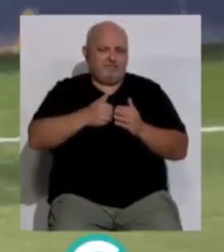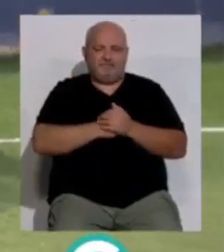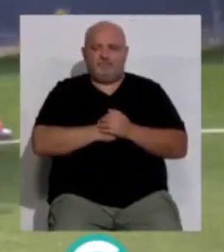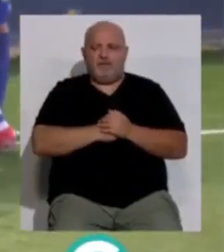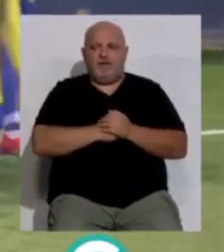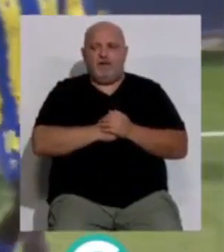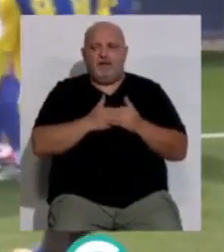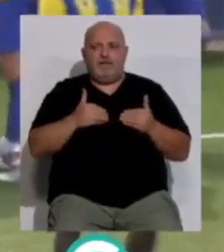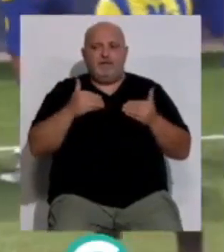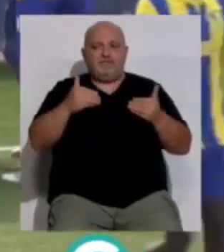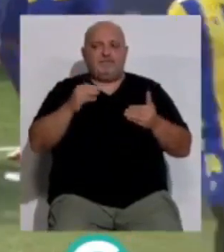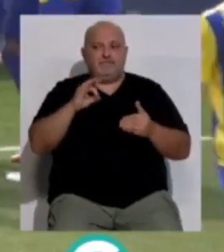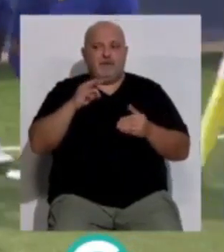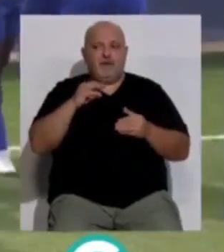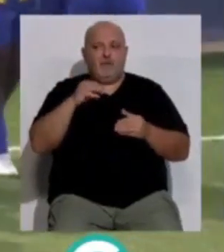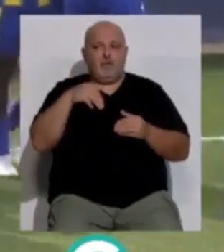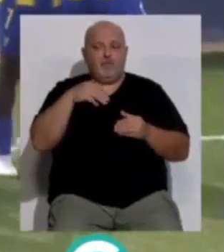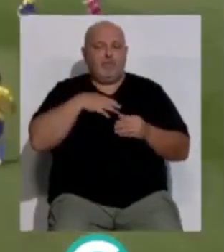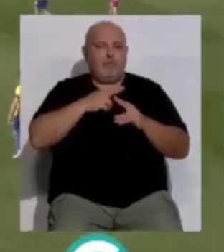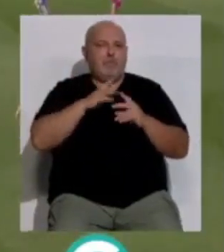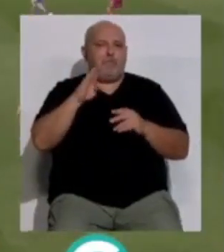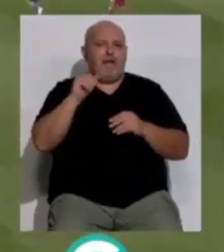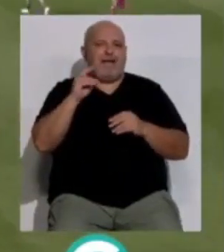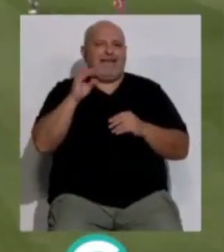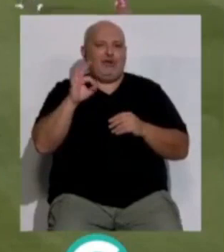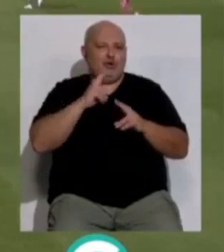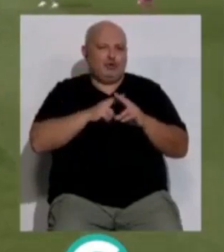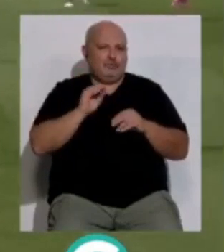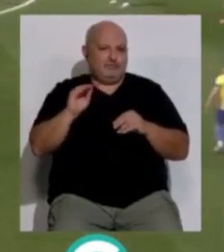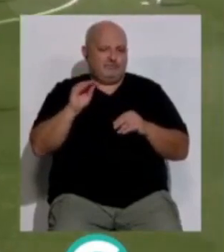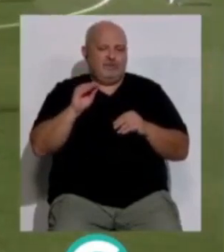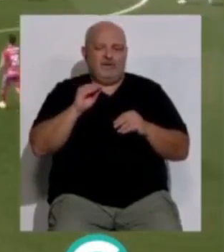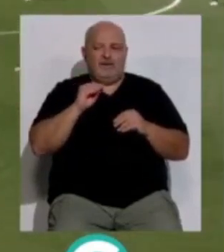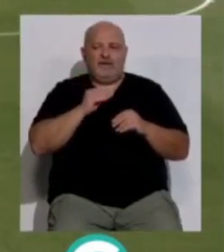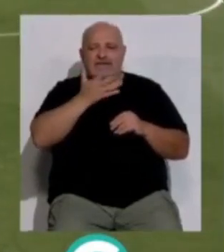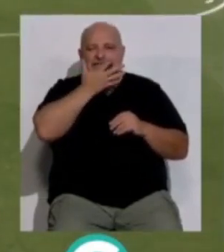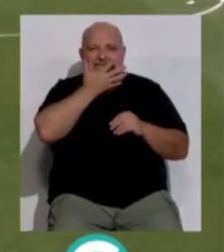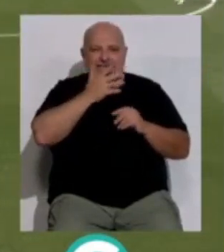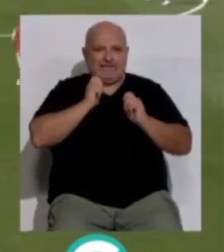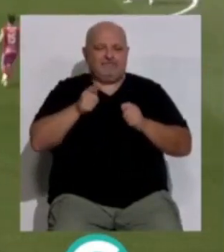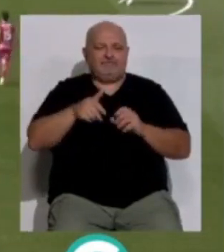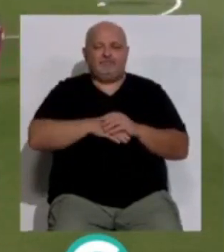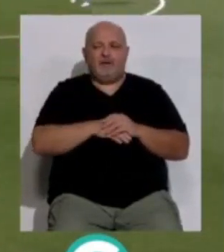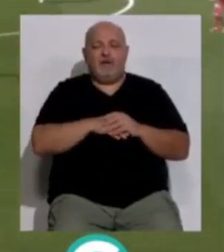del delantero de web Paquito como lo conocen también cariñosamente Hablamos de la Rosa un